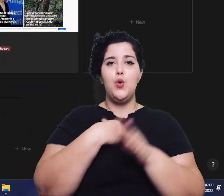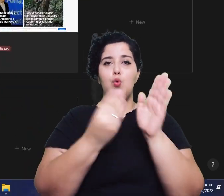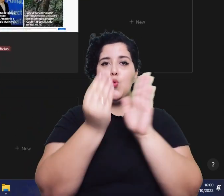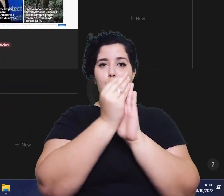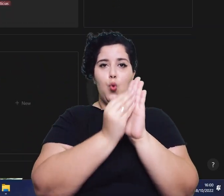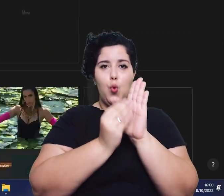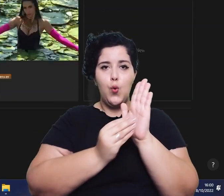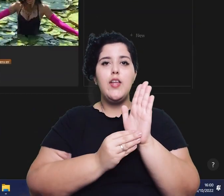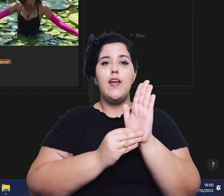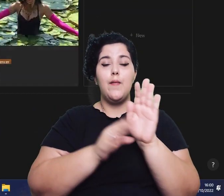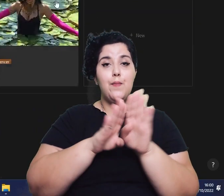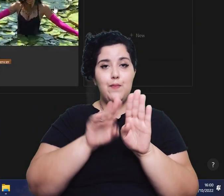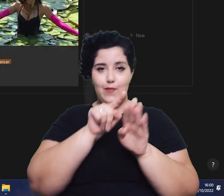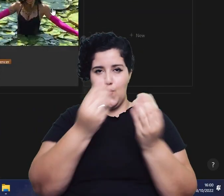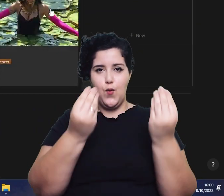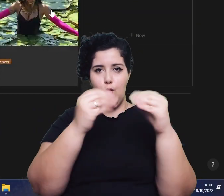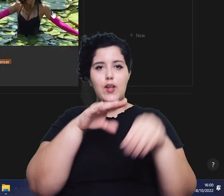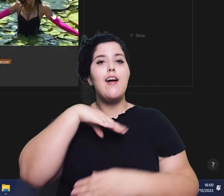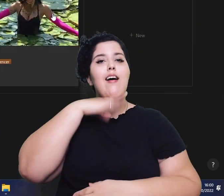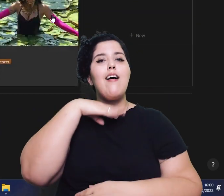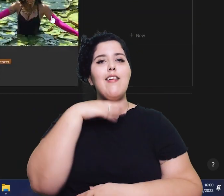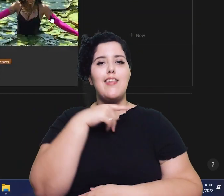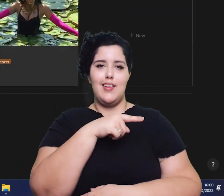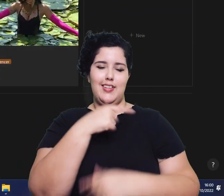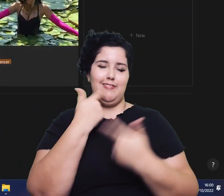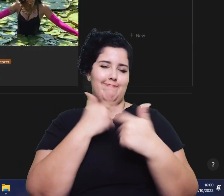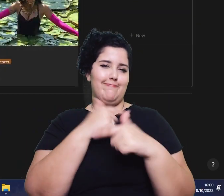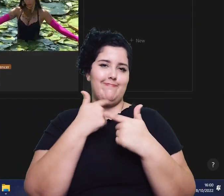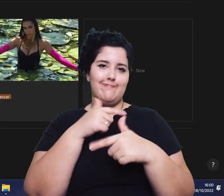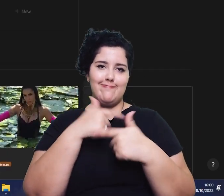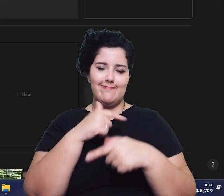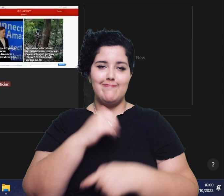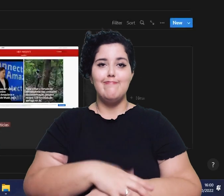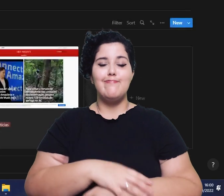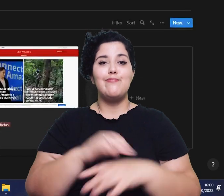me ajudou… Ah, eu coloquei até uma foto da Anitta na Selva. Enfim, né,